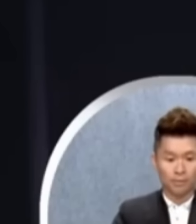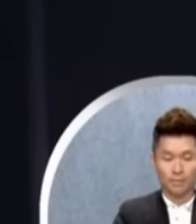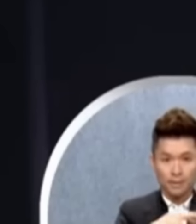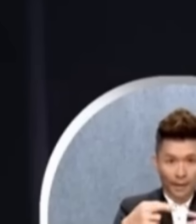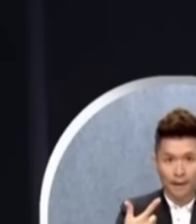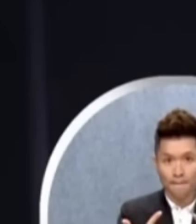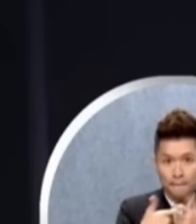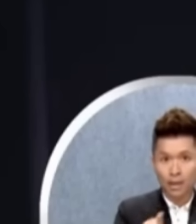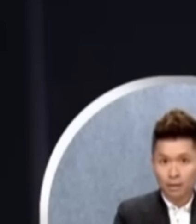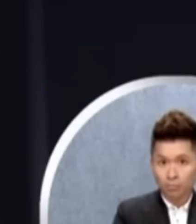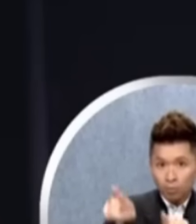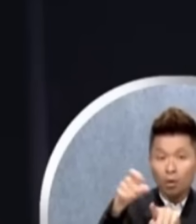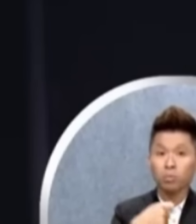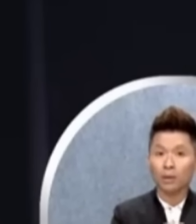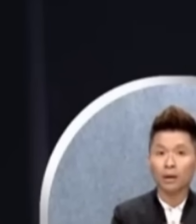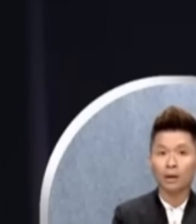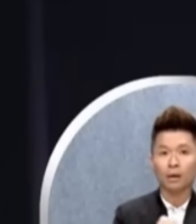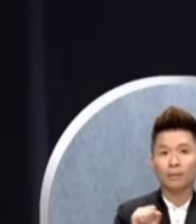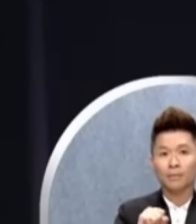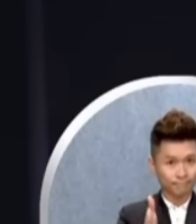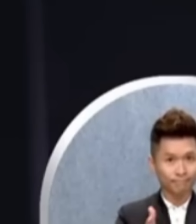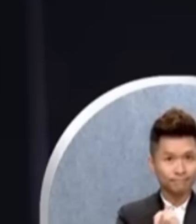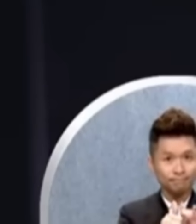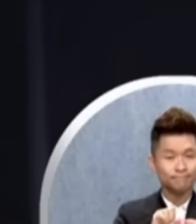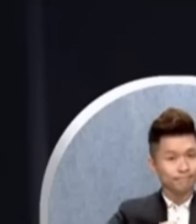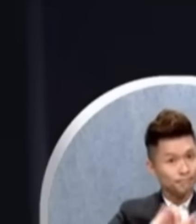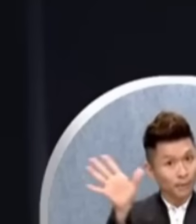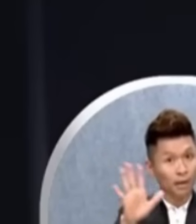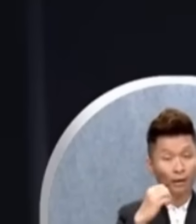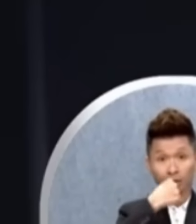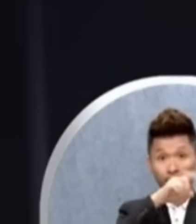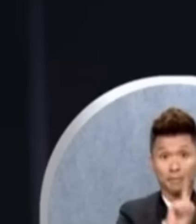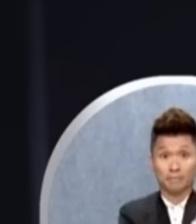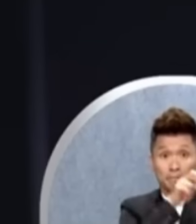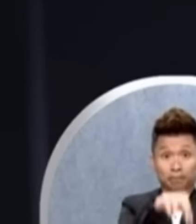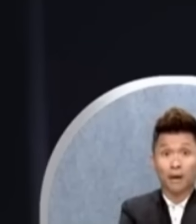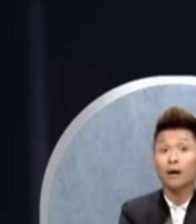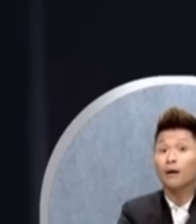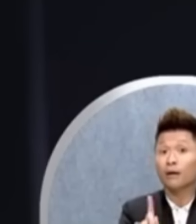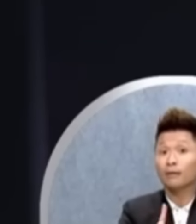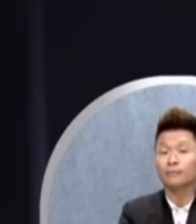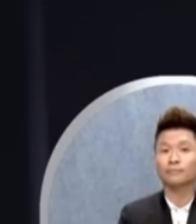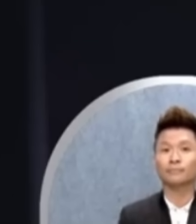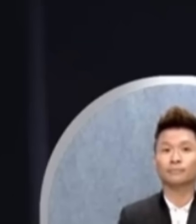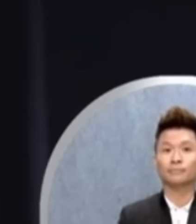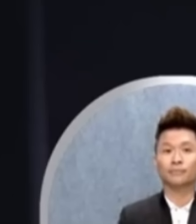我們絕對不能抱殘守缺 什麼叫臺獨 講了這麼多年 一句話就講完了